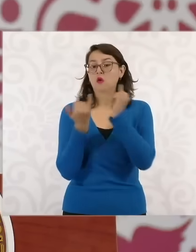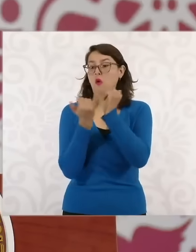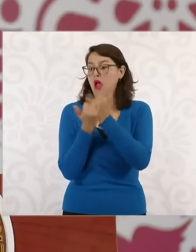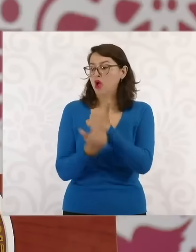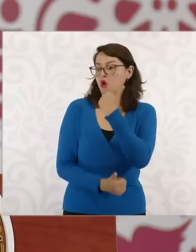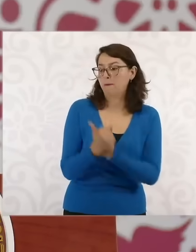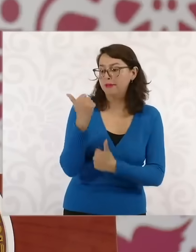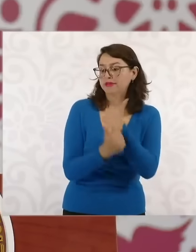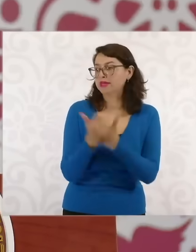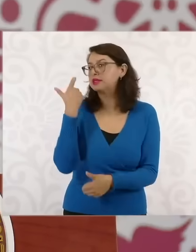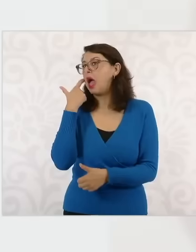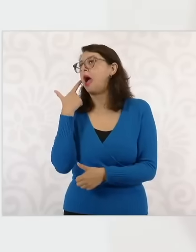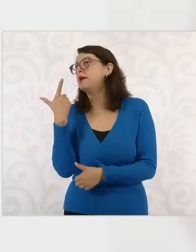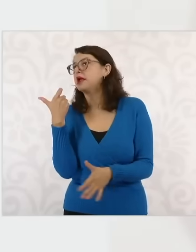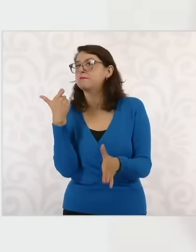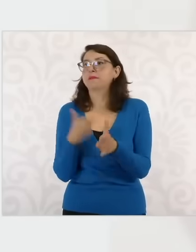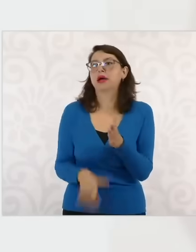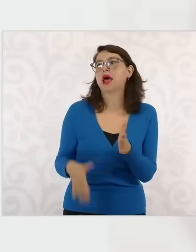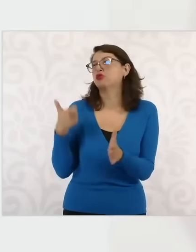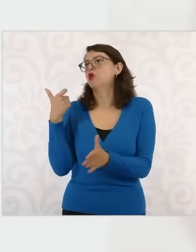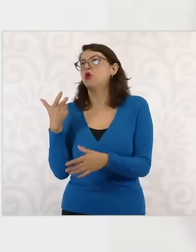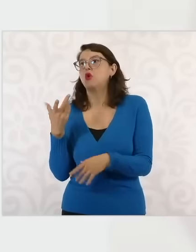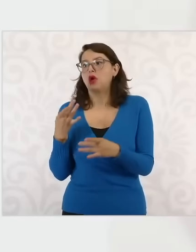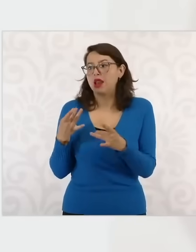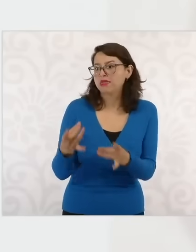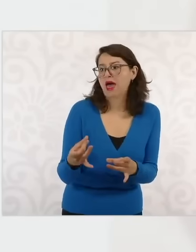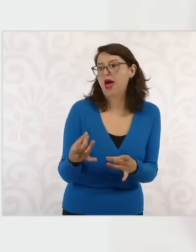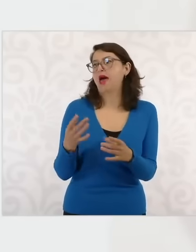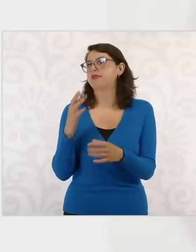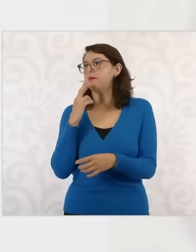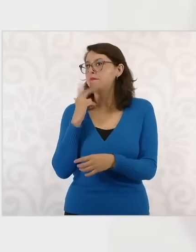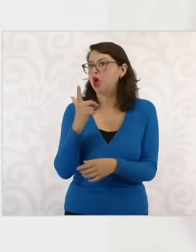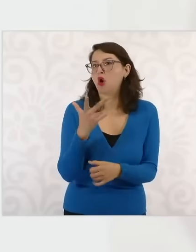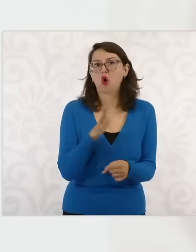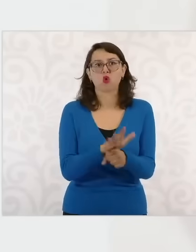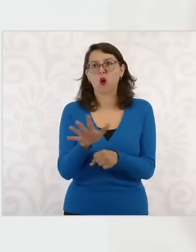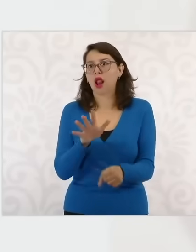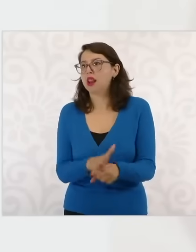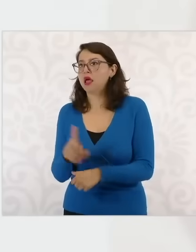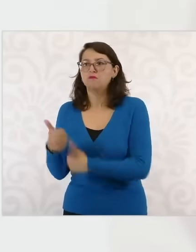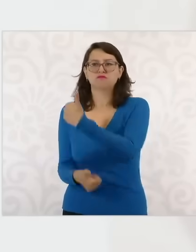la presidenta para buscar que se obtengan los mejores precios de de ciertos medicamentos.